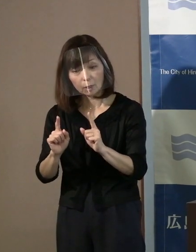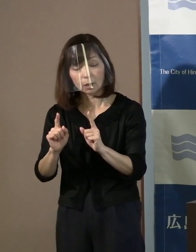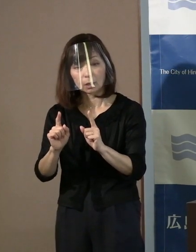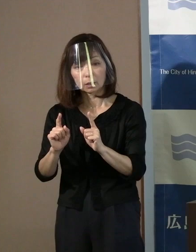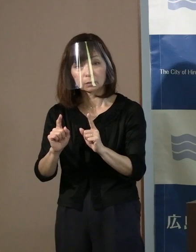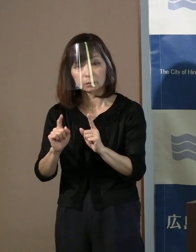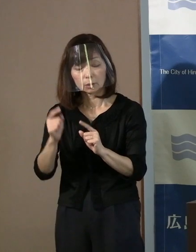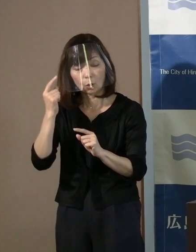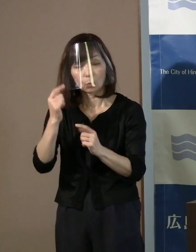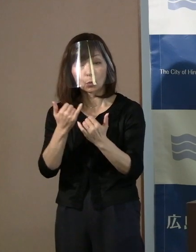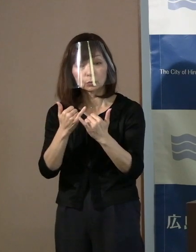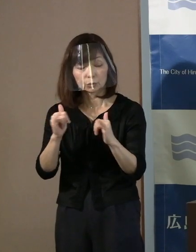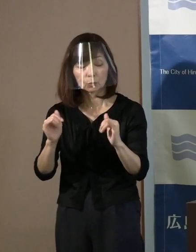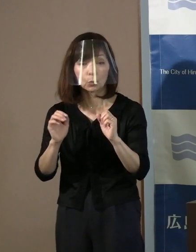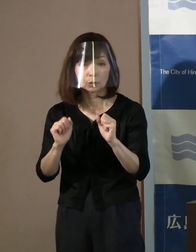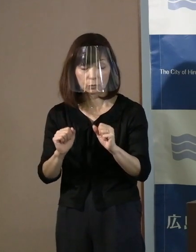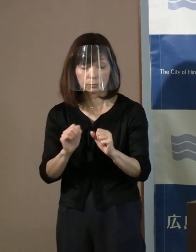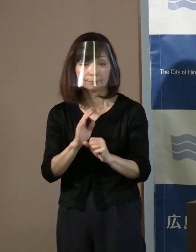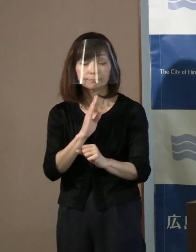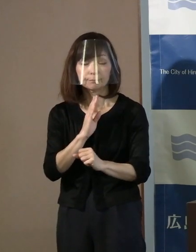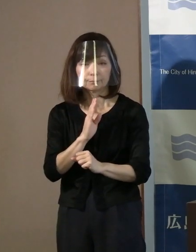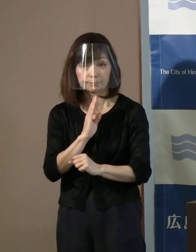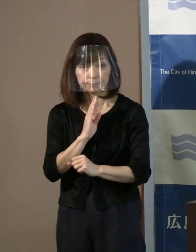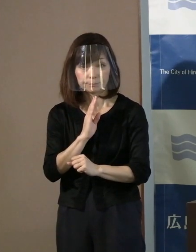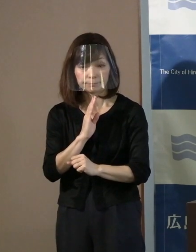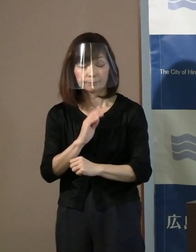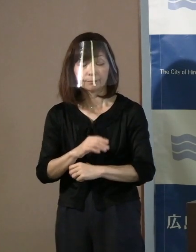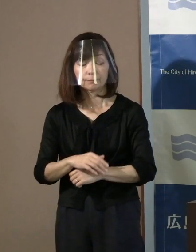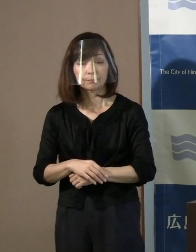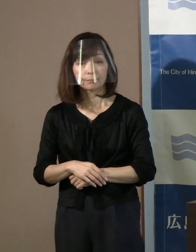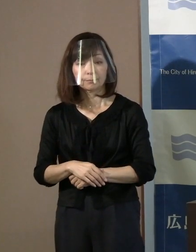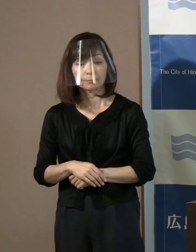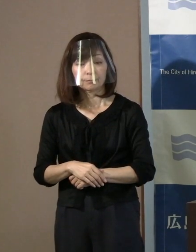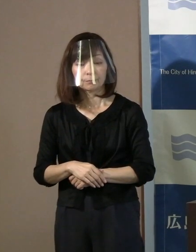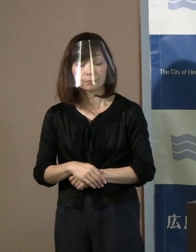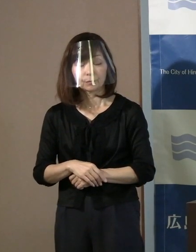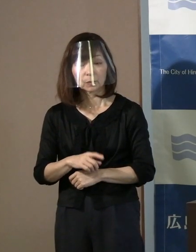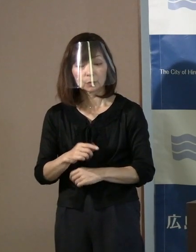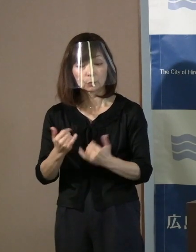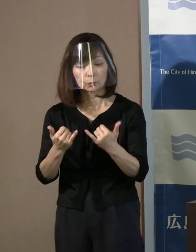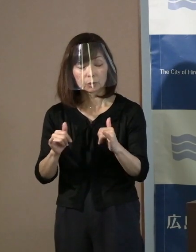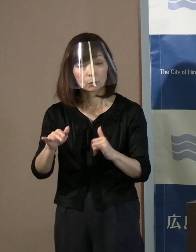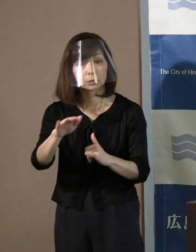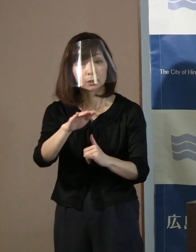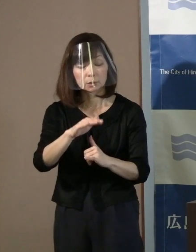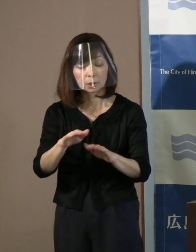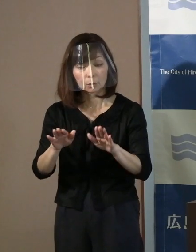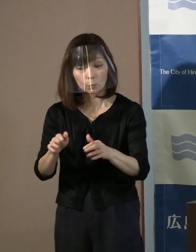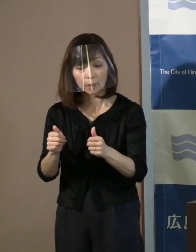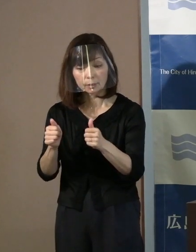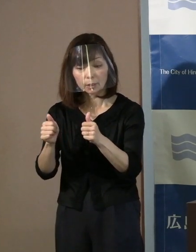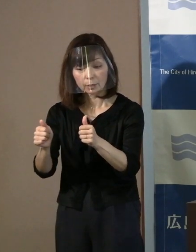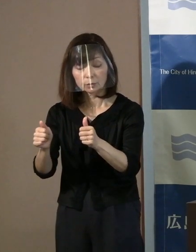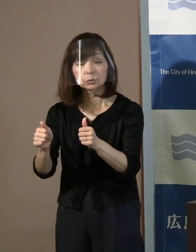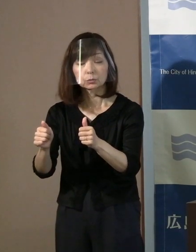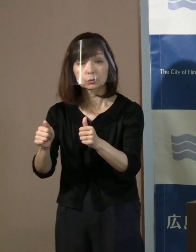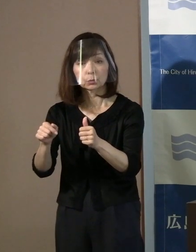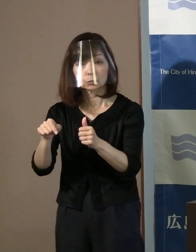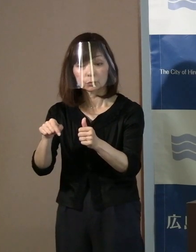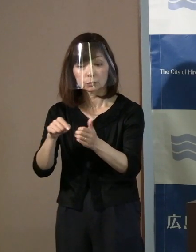そういった方々については､ まずは今回訴訟で判決を受けられた方々に